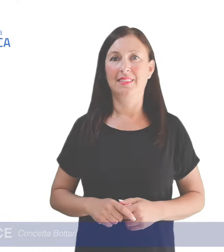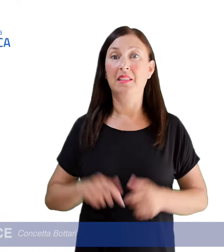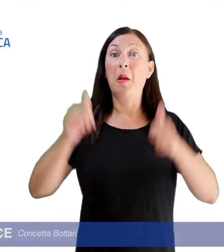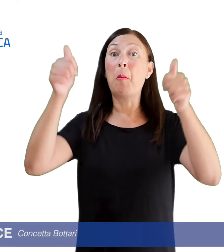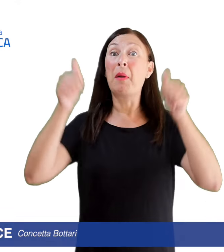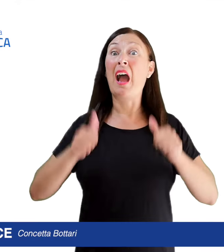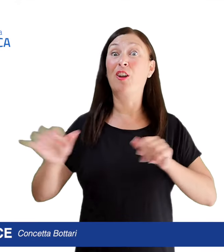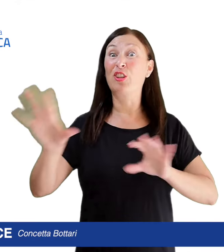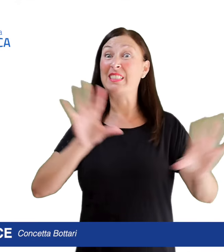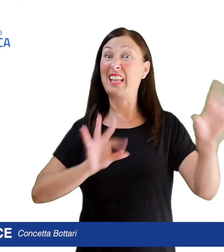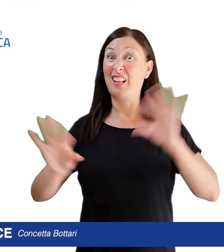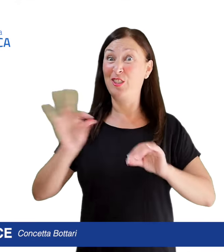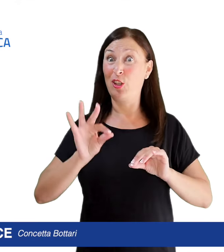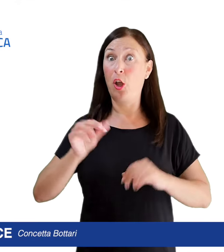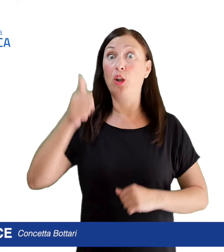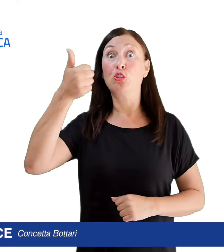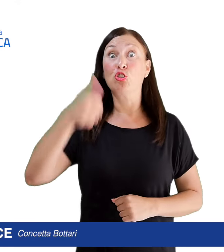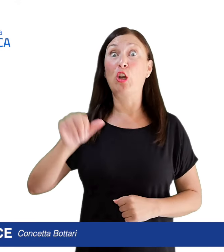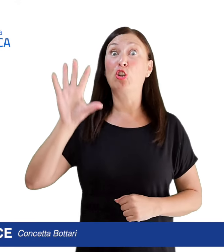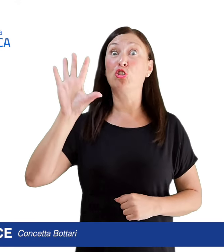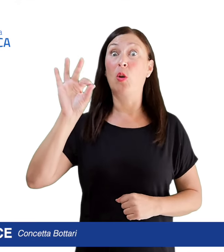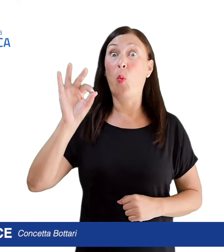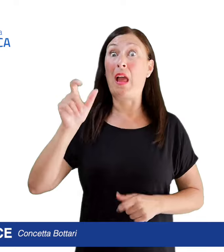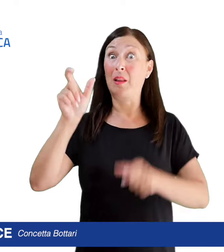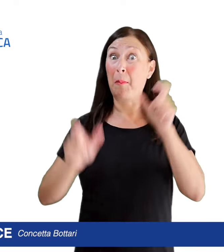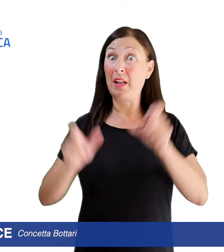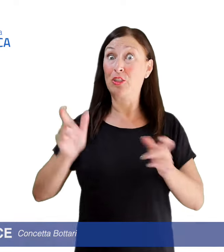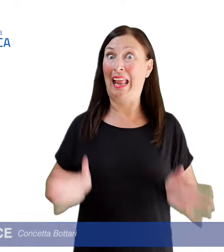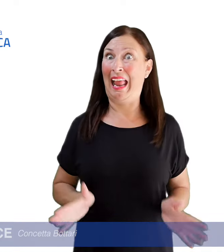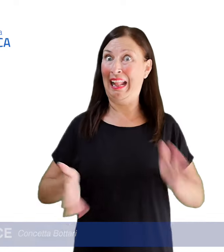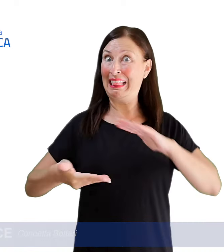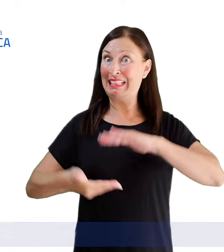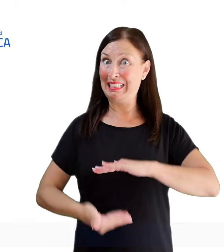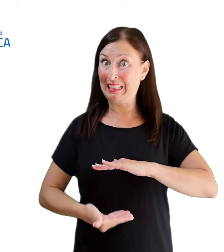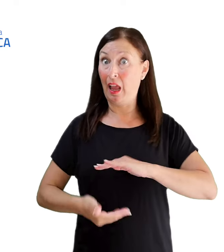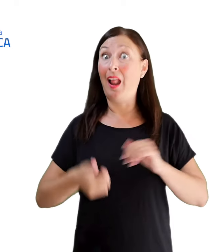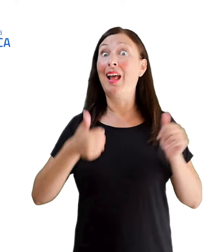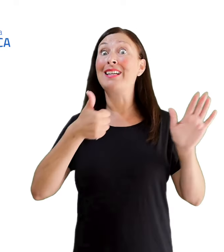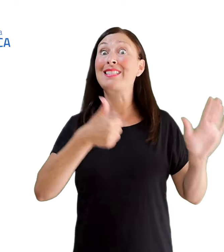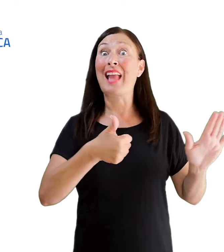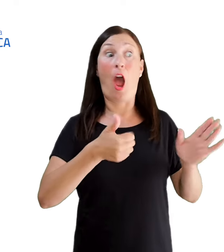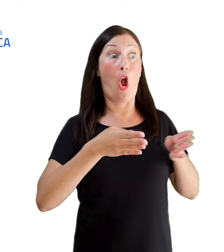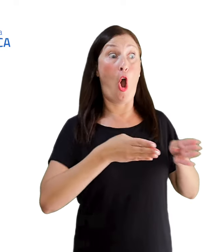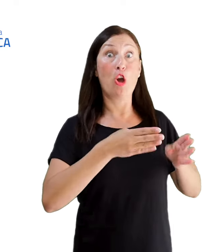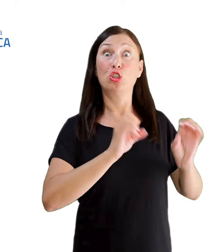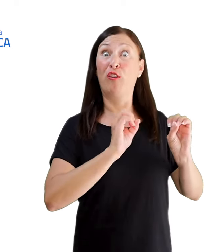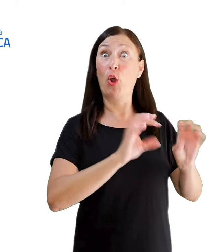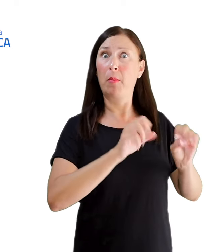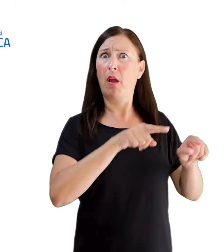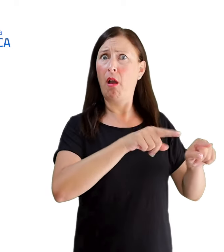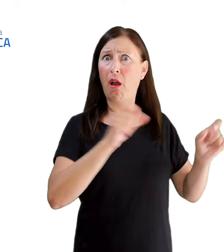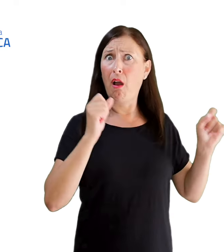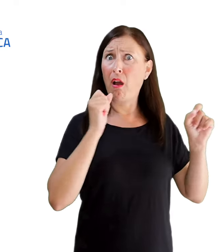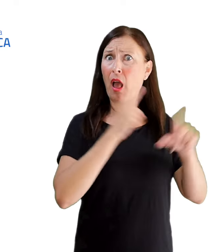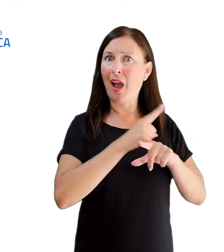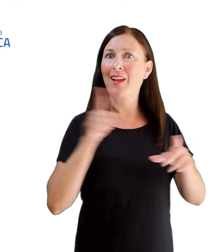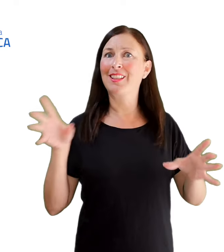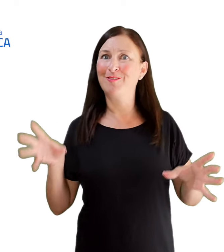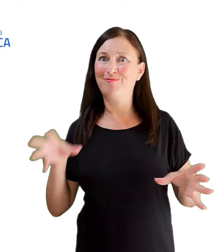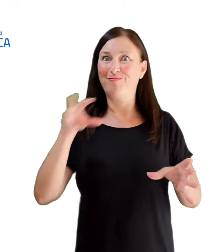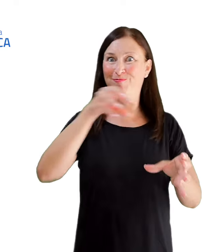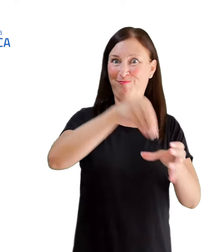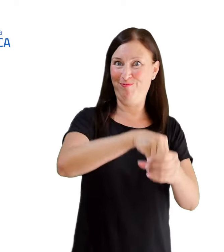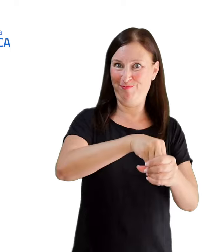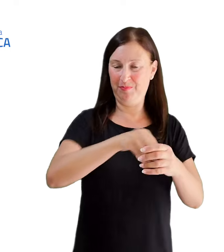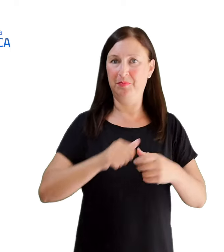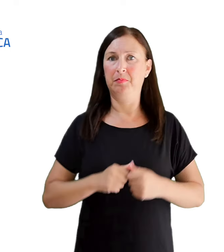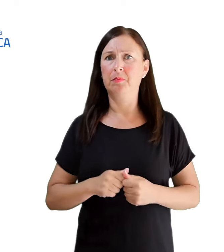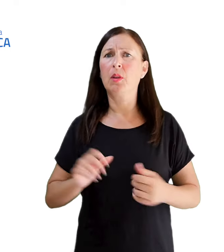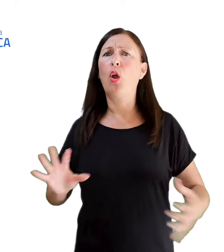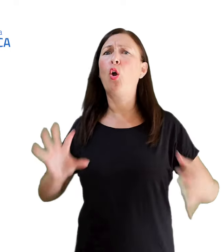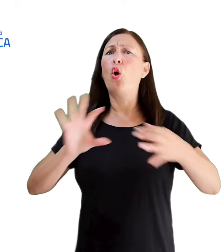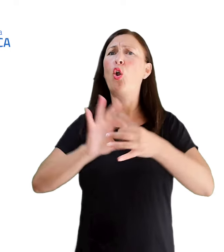Bando di selezione per 150 candidati a 6 corsi di formazione professionale gratuiti